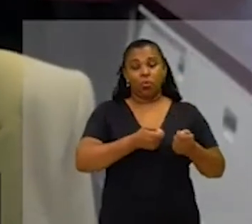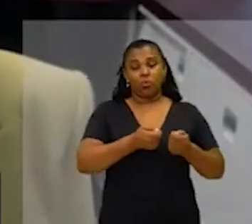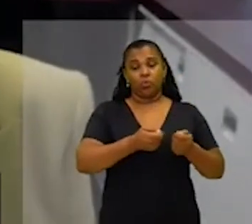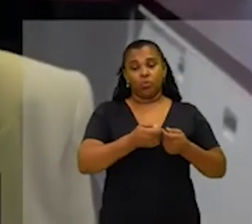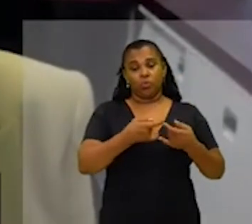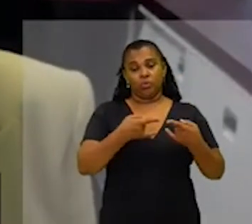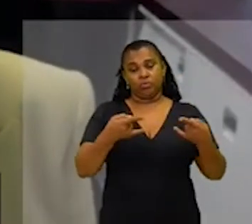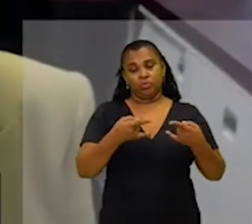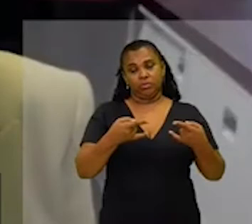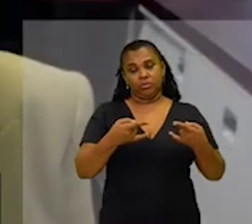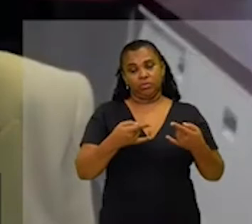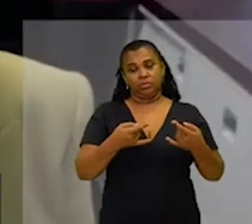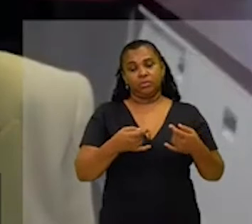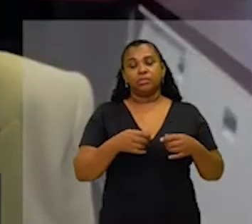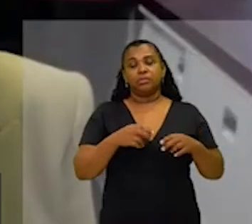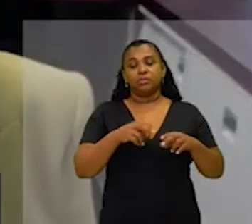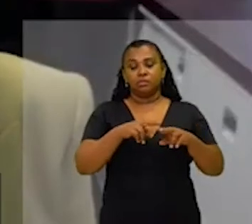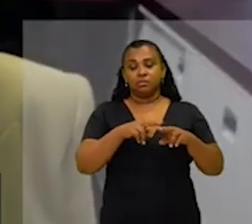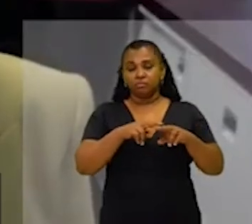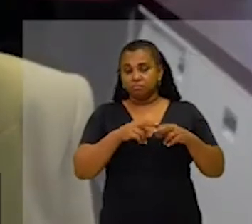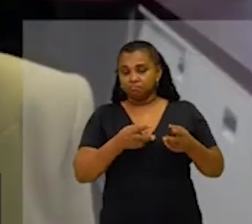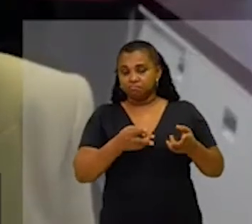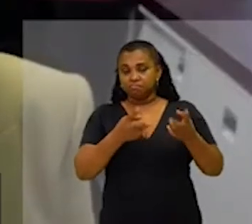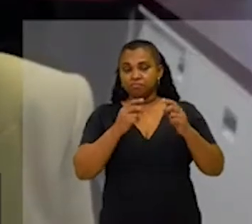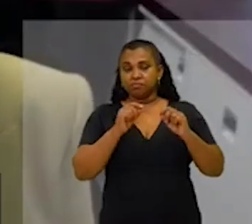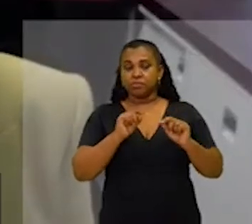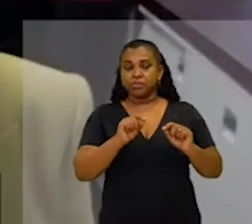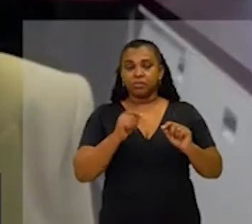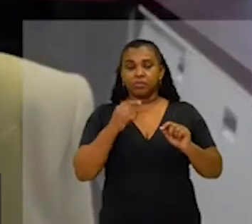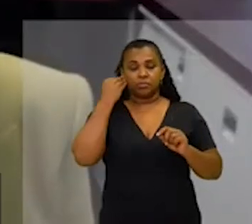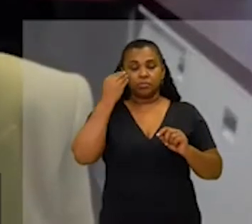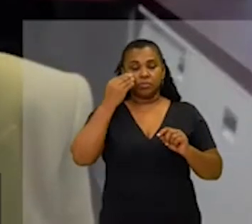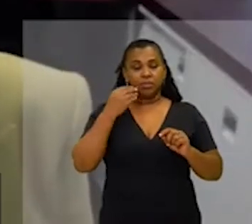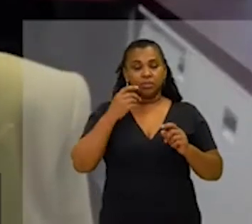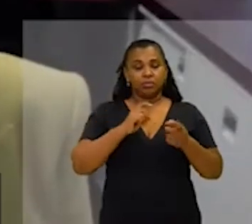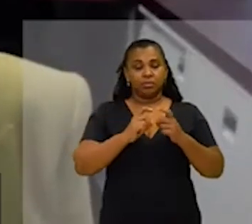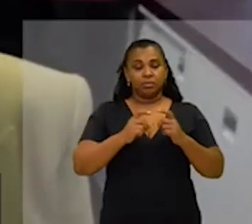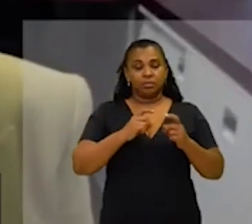é o que se identificou aqui a experiência na administração pública ela acaba não se replicando